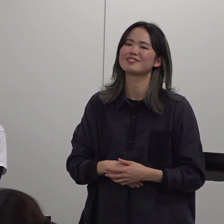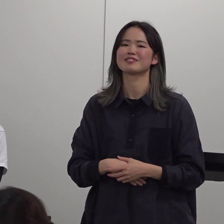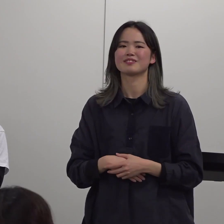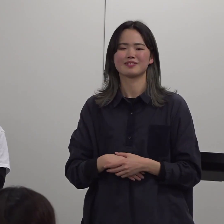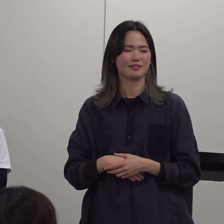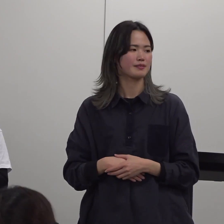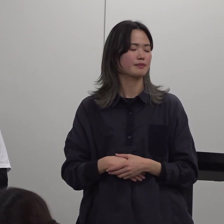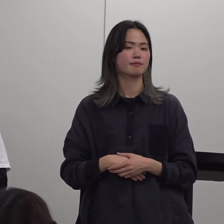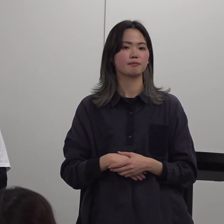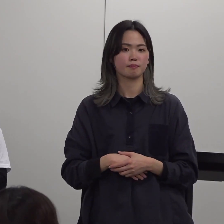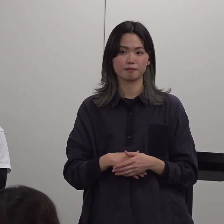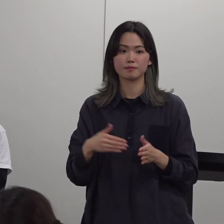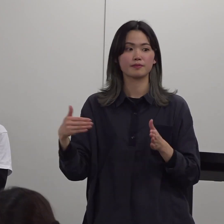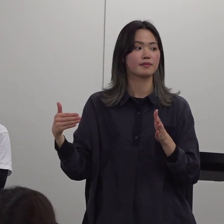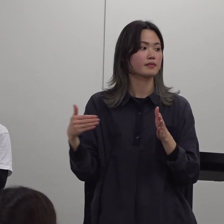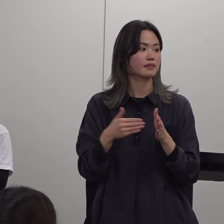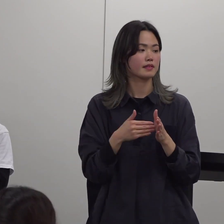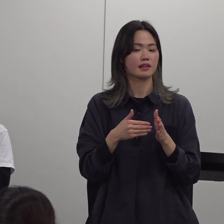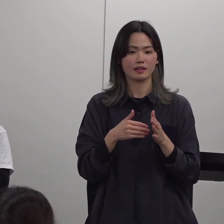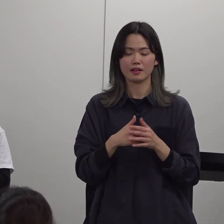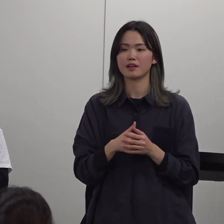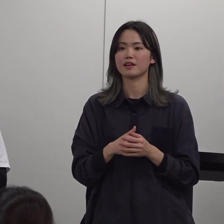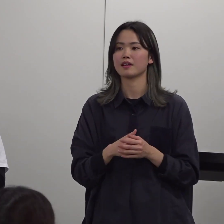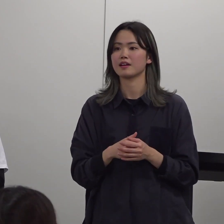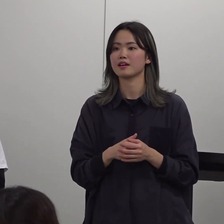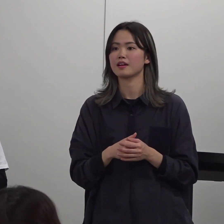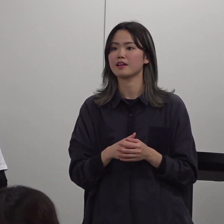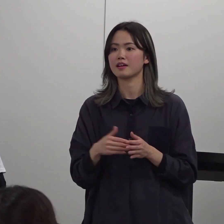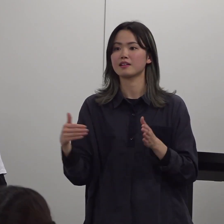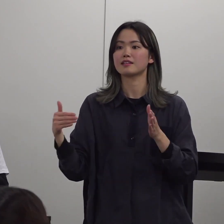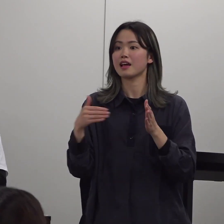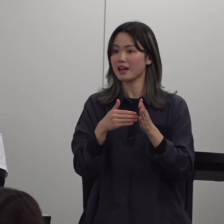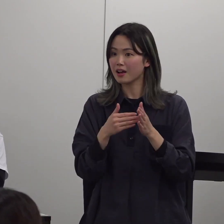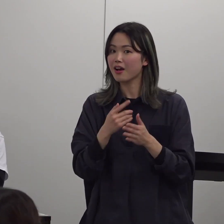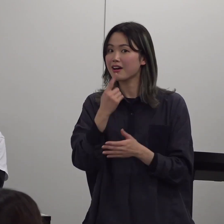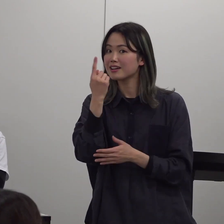では最後、最後、すいません1人だけいいですか